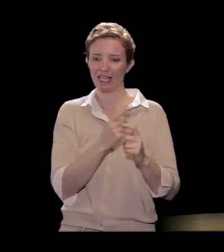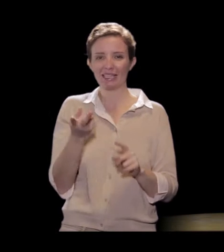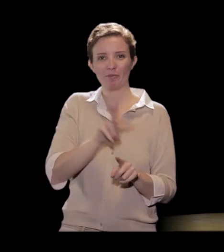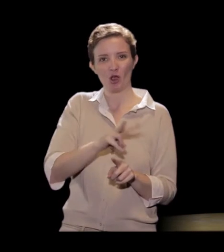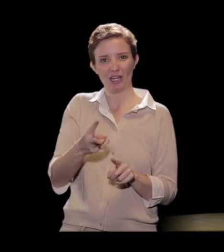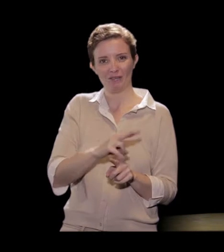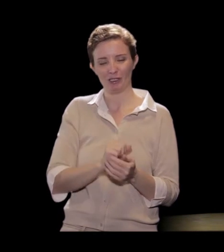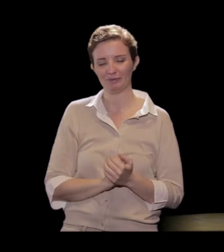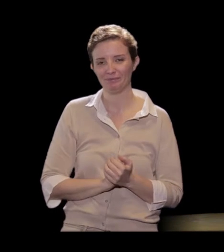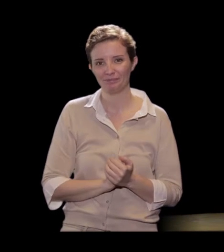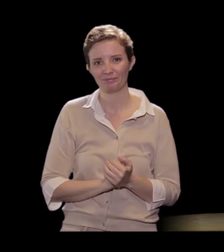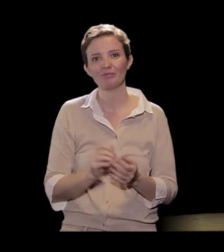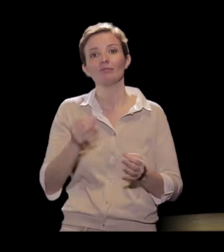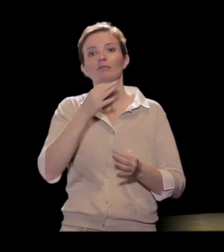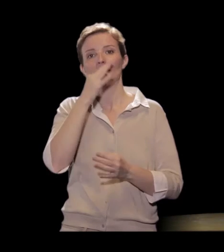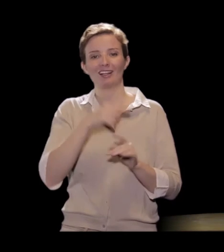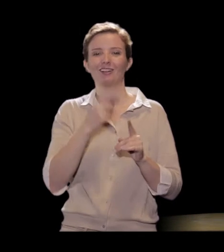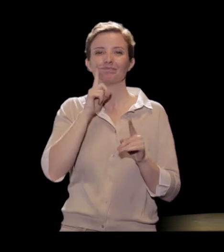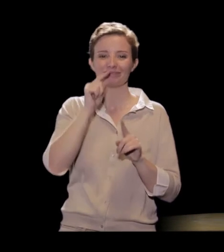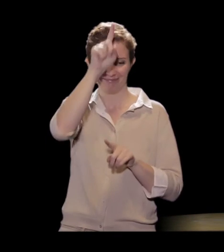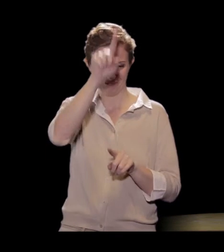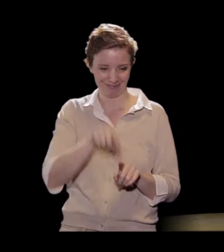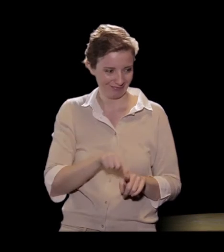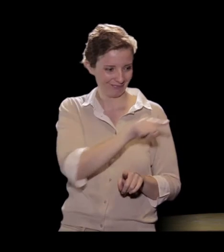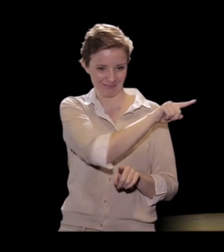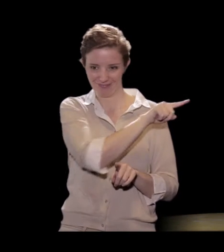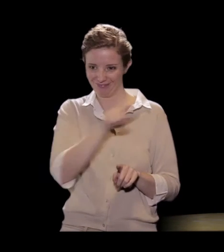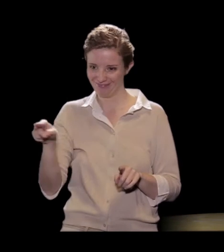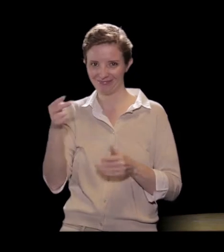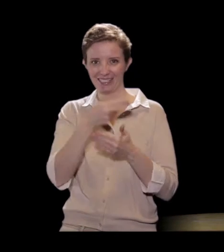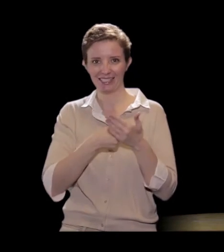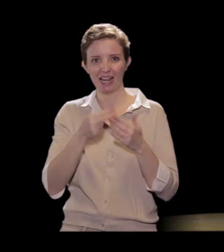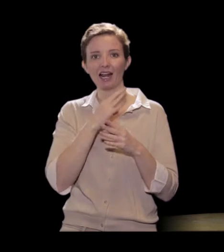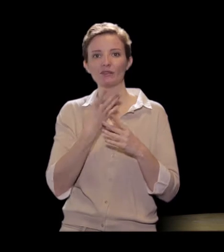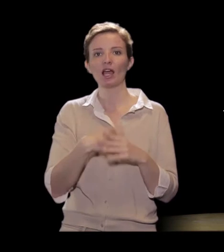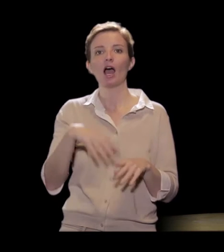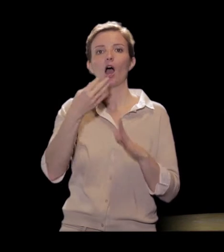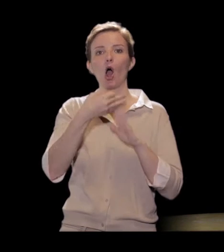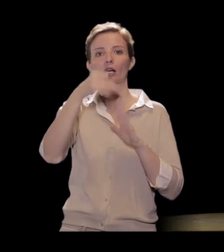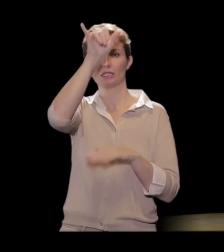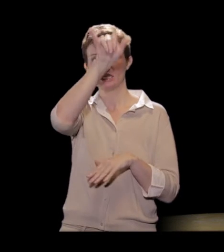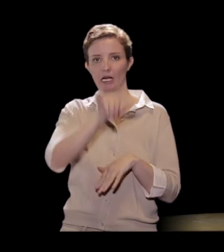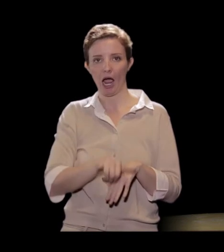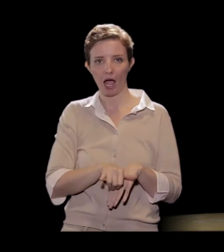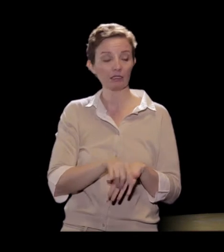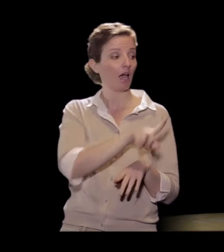Riprendendo il sistema di assi cartesiani che abbiamo disegnato prima, con l'asse delle ordinate e l'asse delle ascisse,